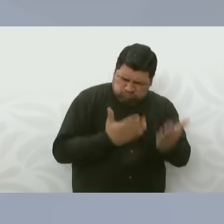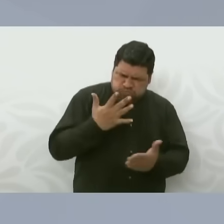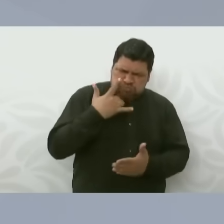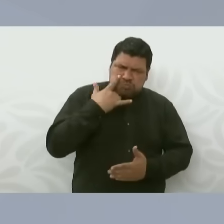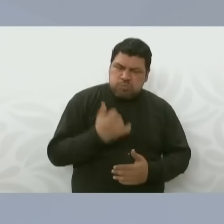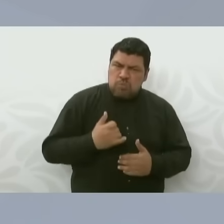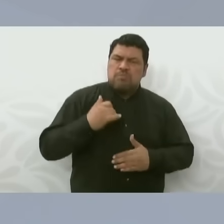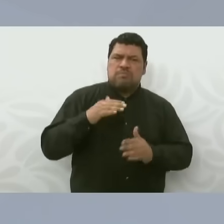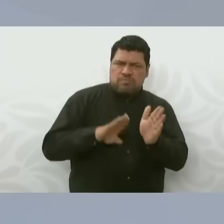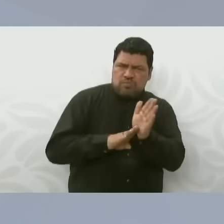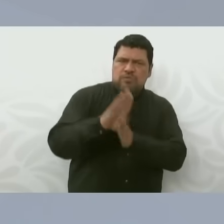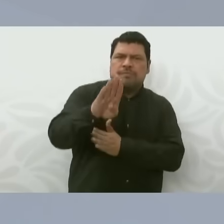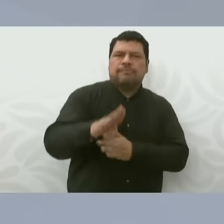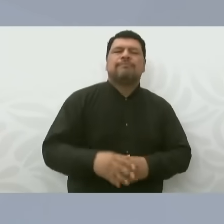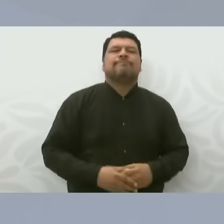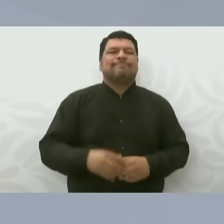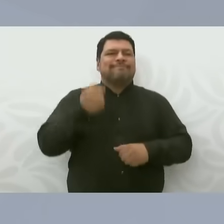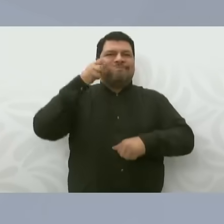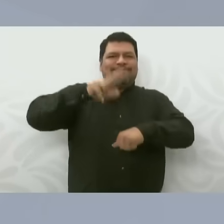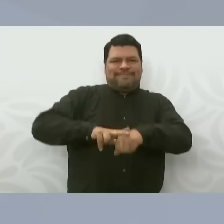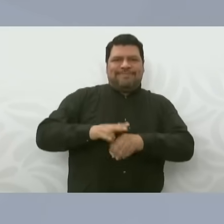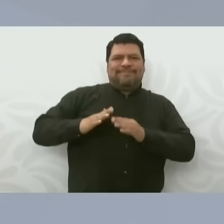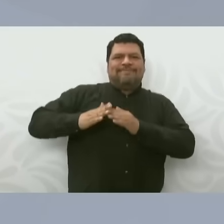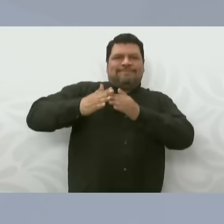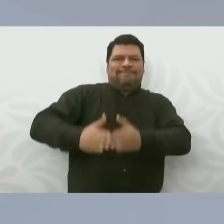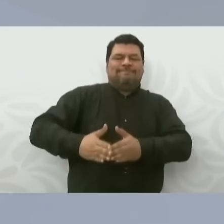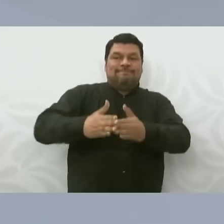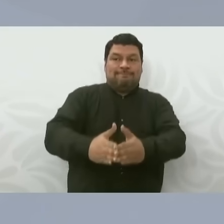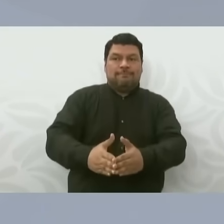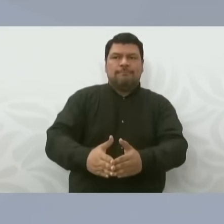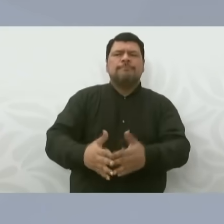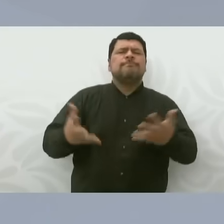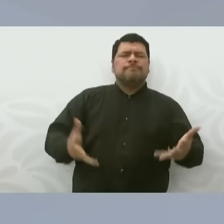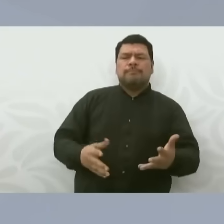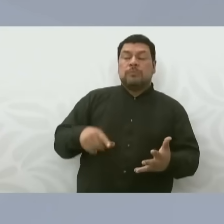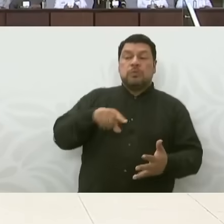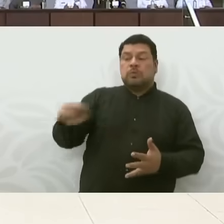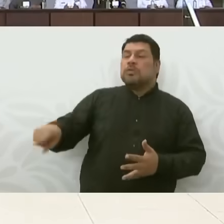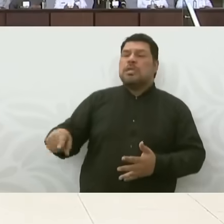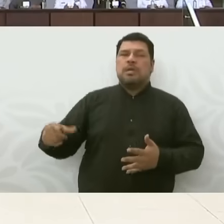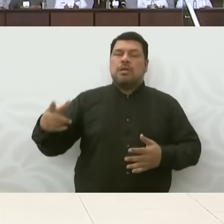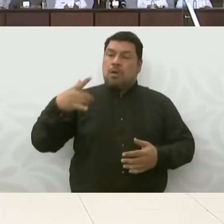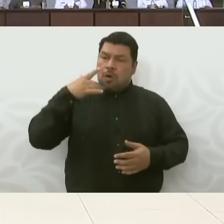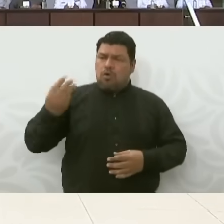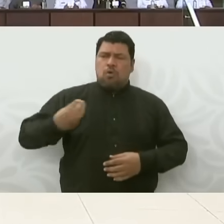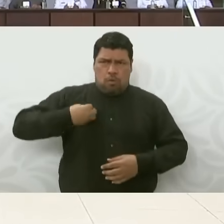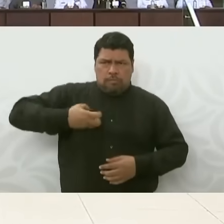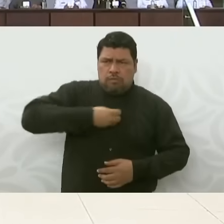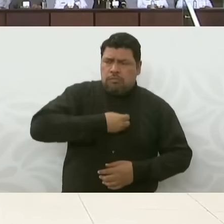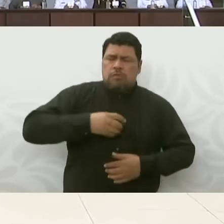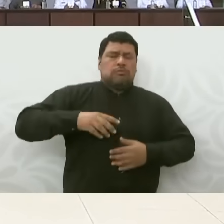la Secretaría de Marina Armada de México espera de ustedes disciplina compromiso y honestidad en cada